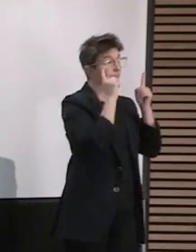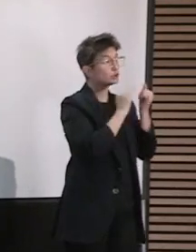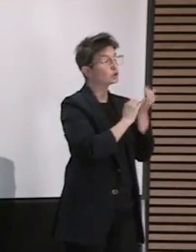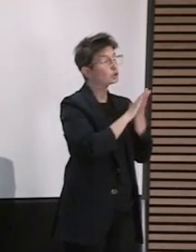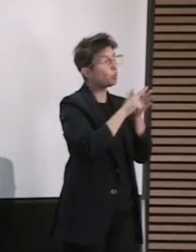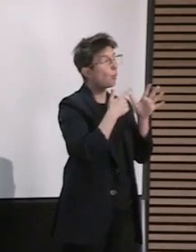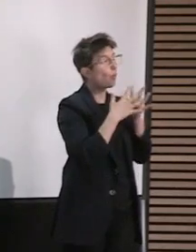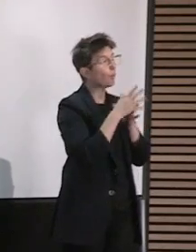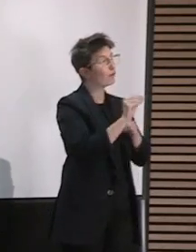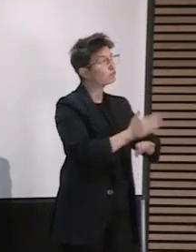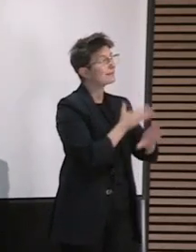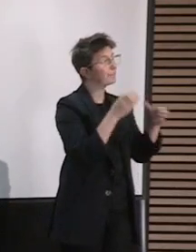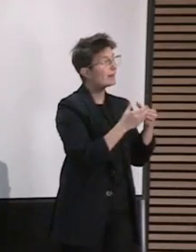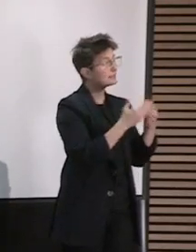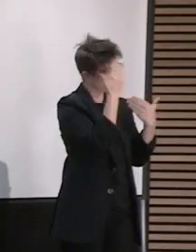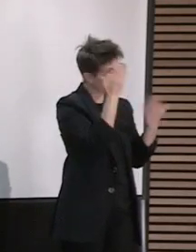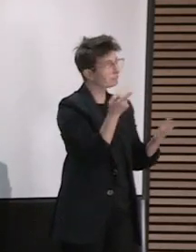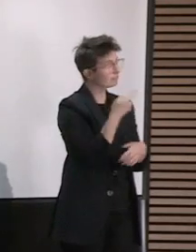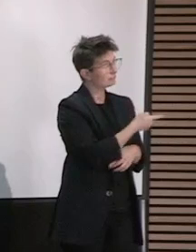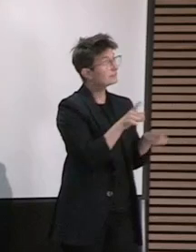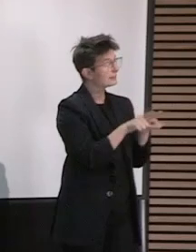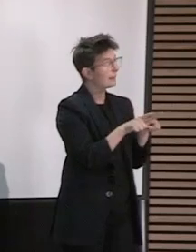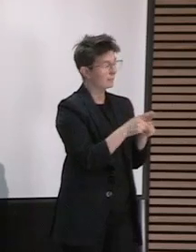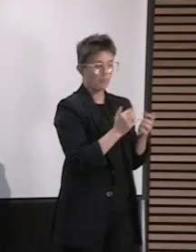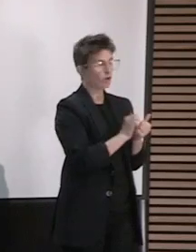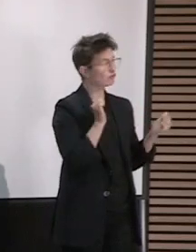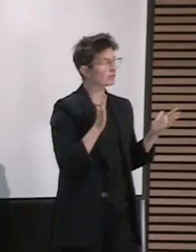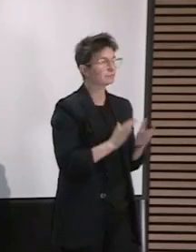Minita Hipkins. Ko te tino